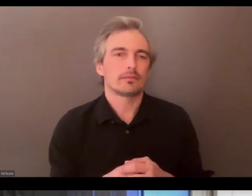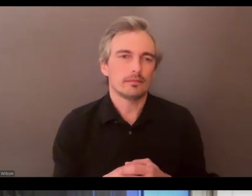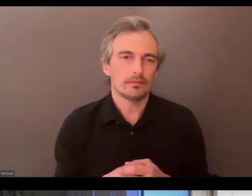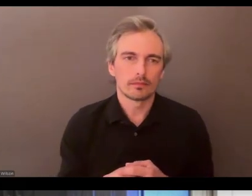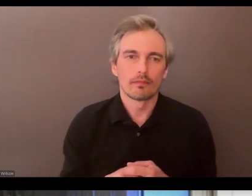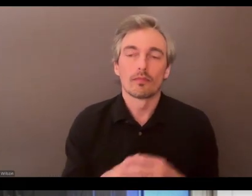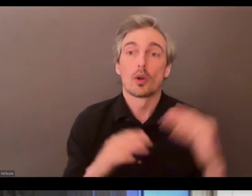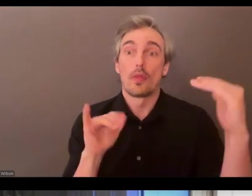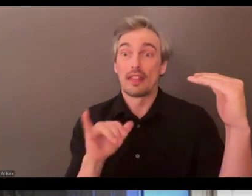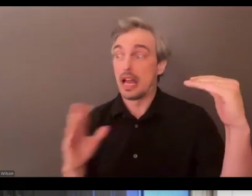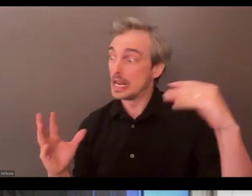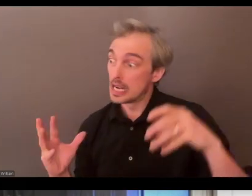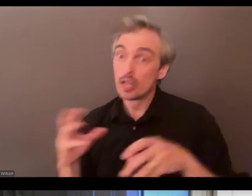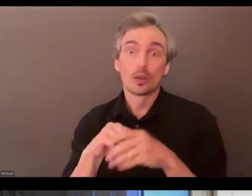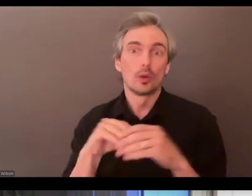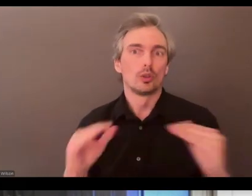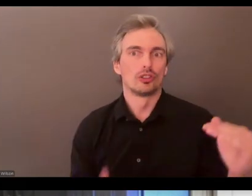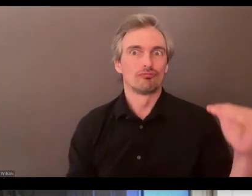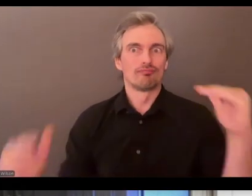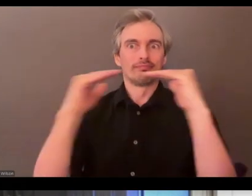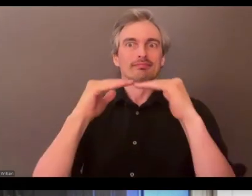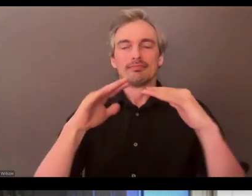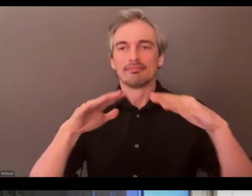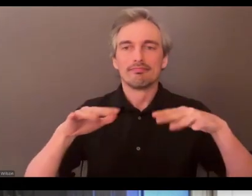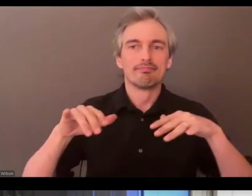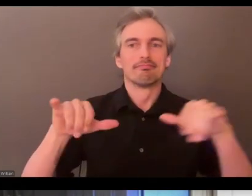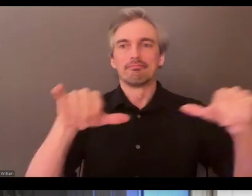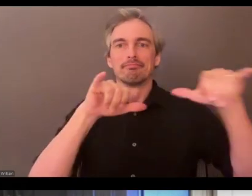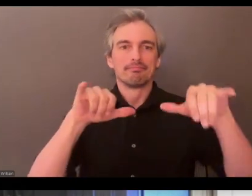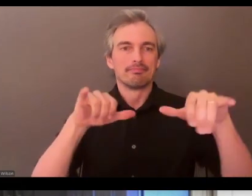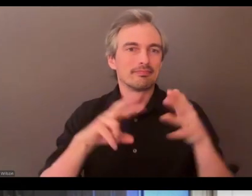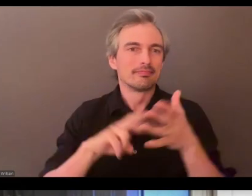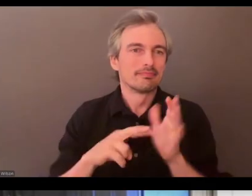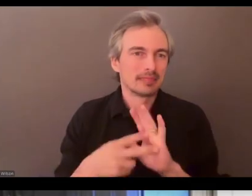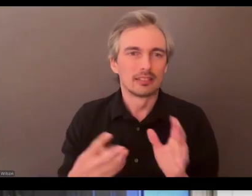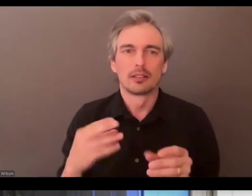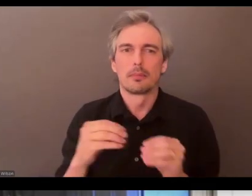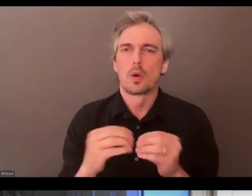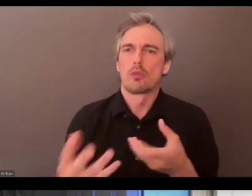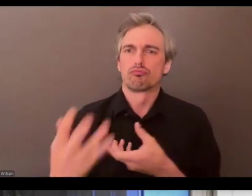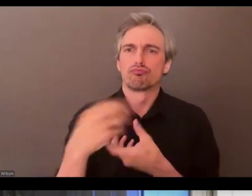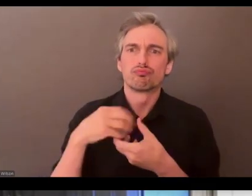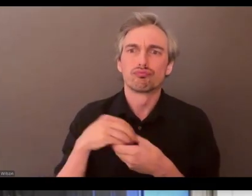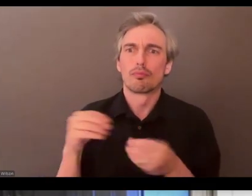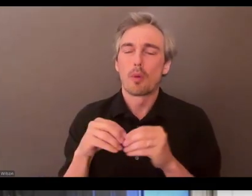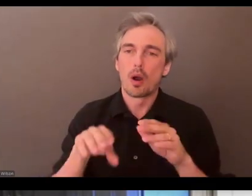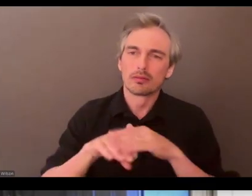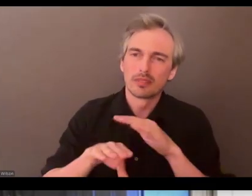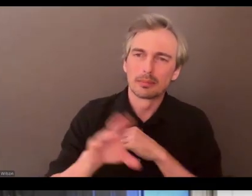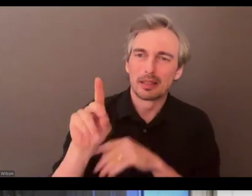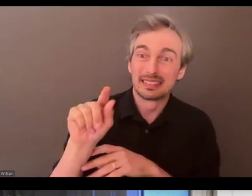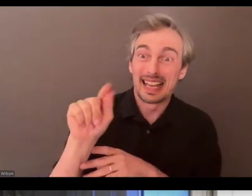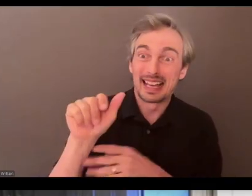アクセシブルなデ ータは、誰もが全ての権力を持つことがないようにします。 これは非常に重要です。